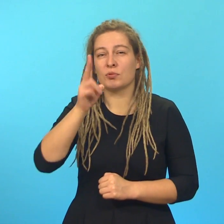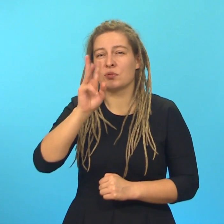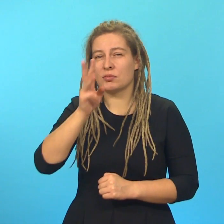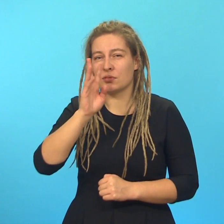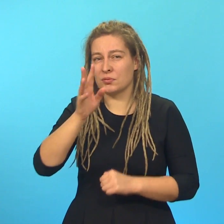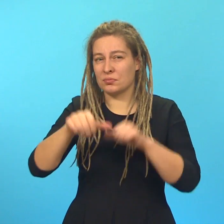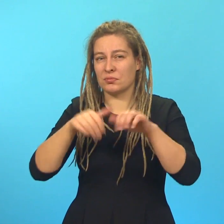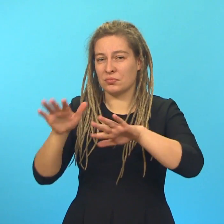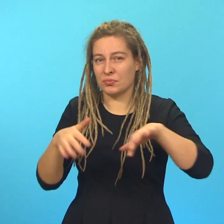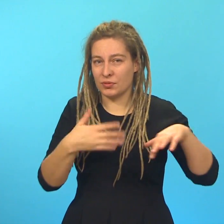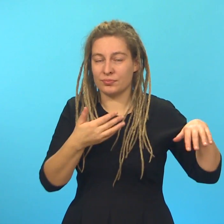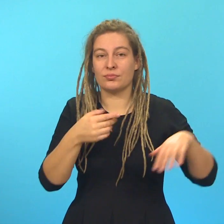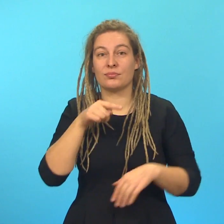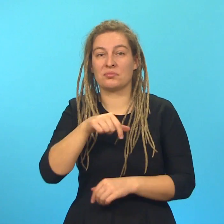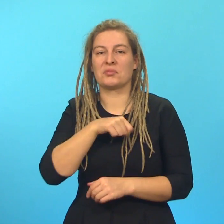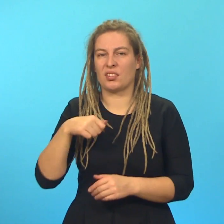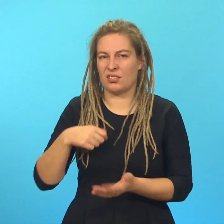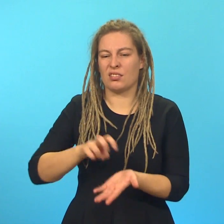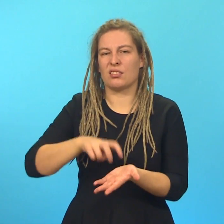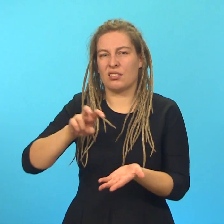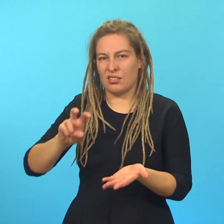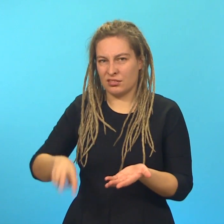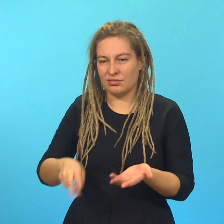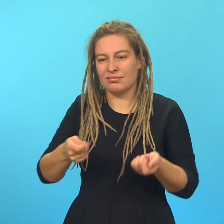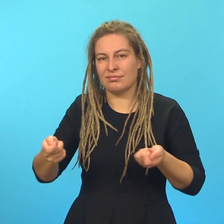Po kelerių metų šių pareigų jis atsisakė